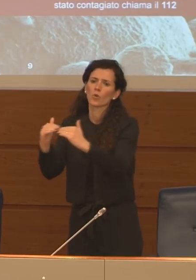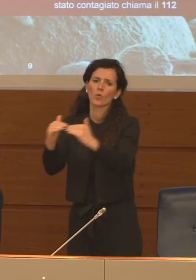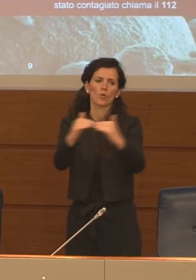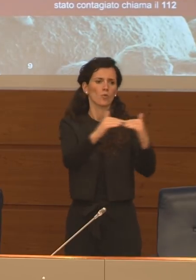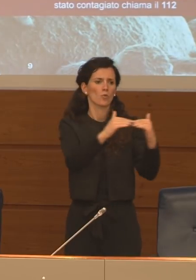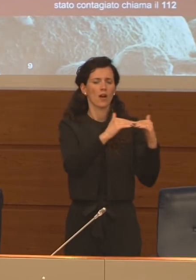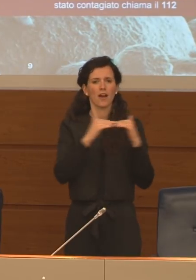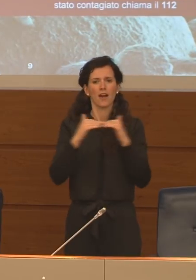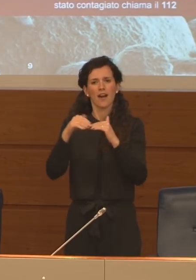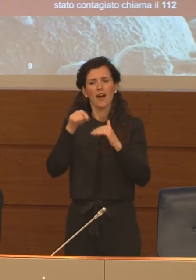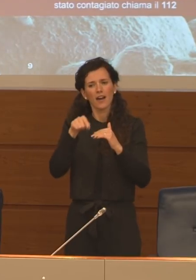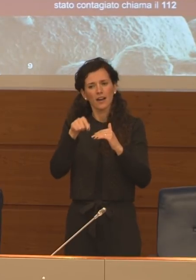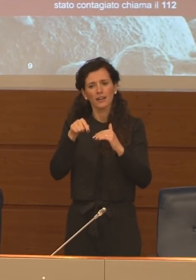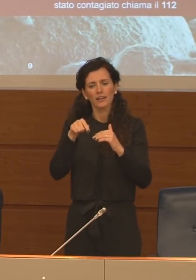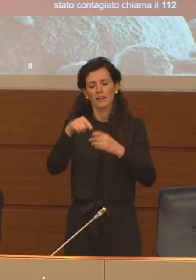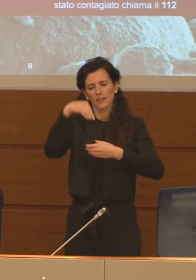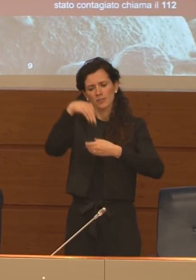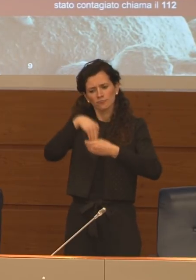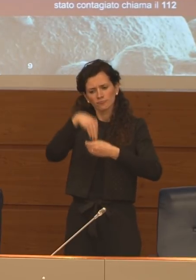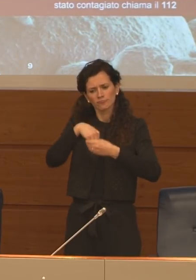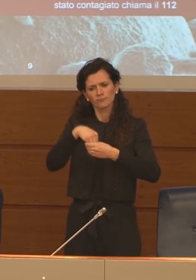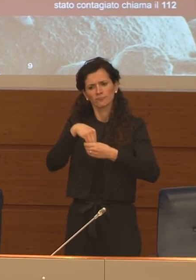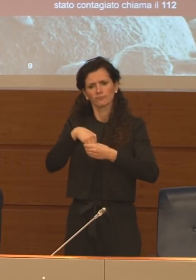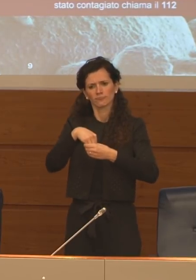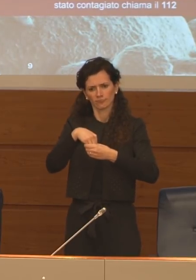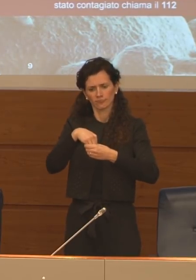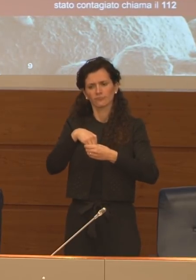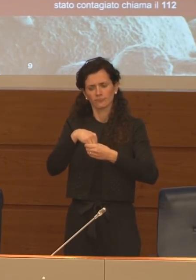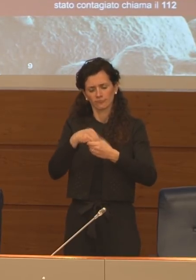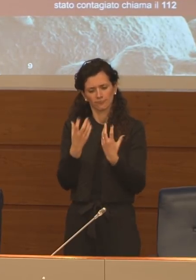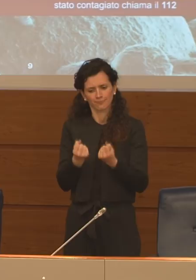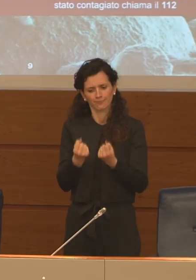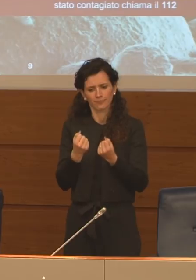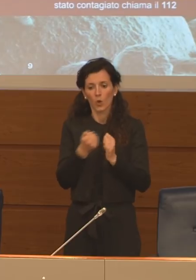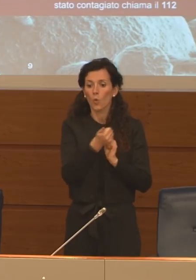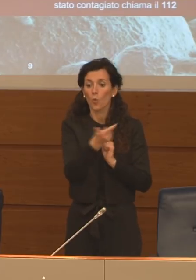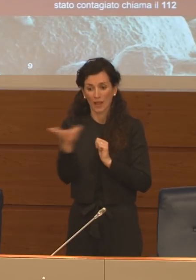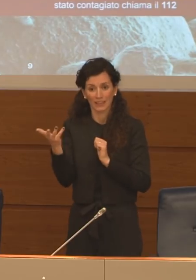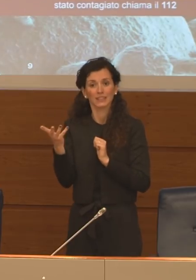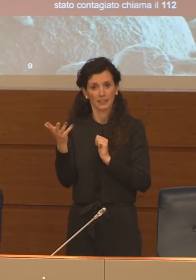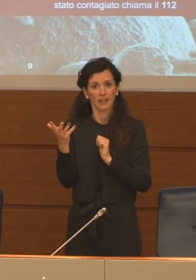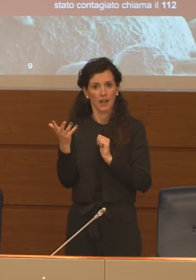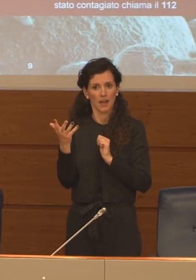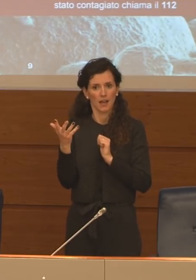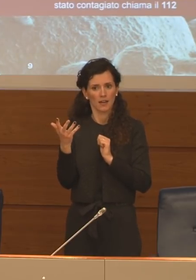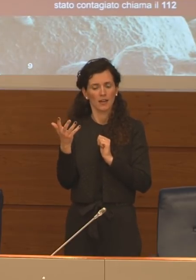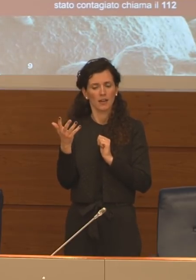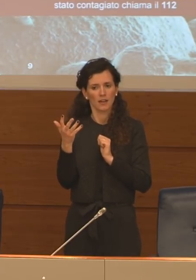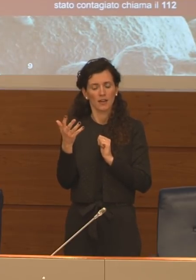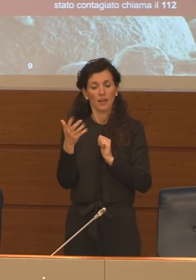contenga elementi certamente quantitativi ma anche elementi qualitativi.